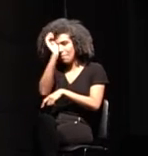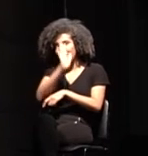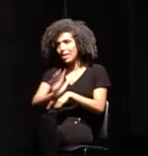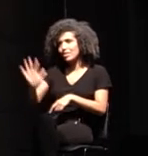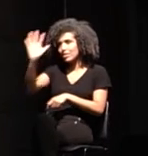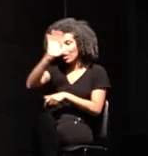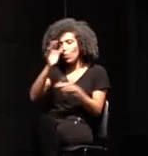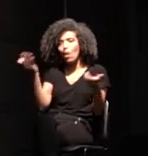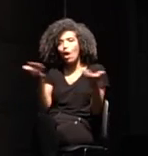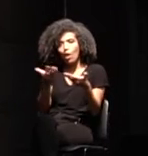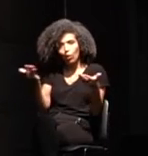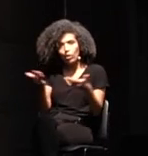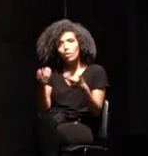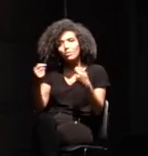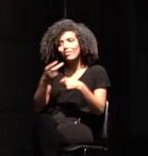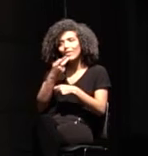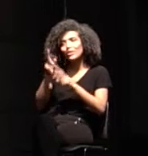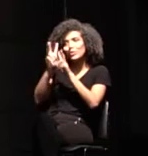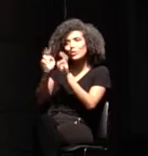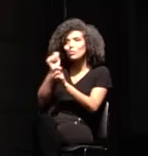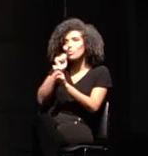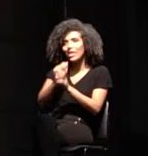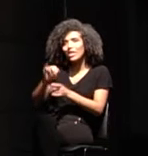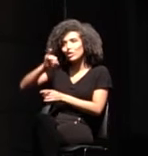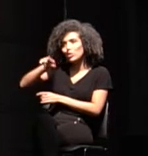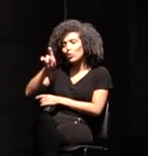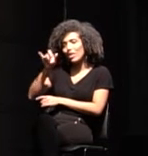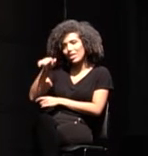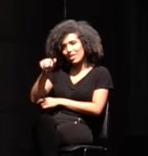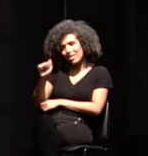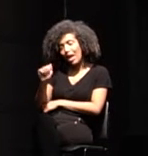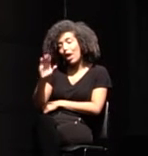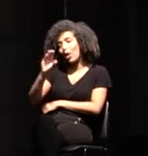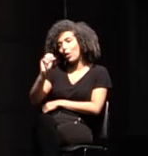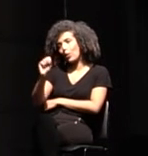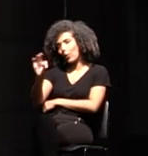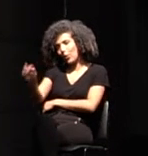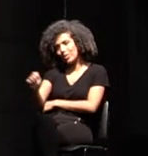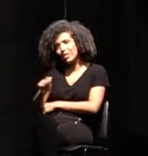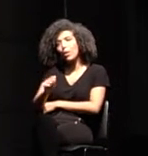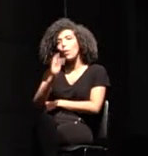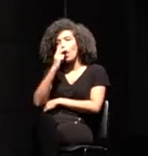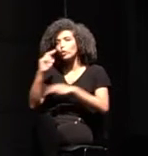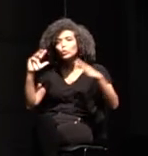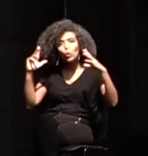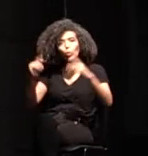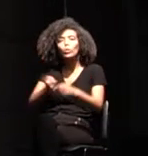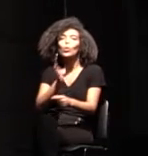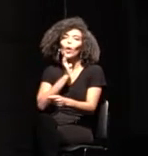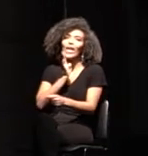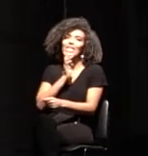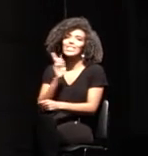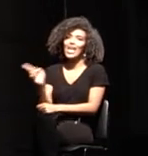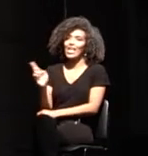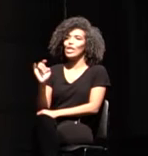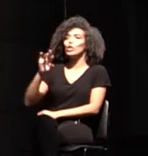sem mencionar Juliana Costa, todo mundo deve conhecer a cobertura que ela tem feito nos últimos anos